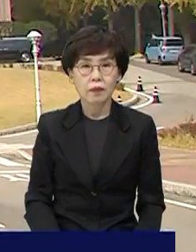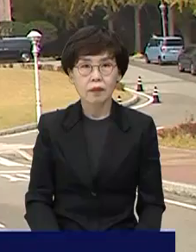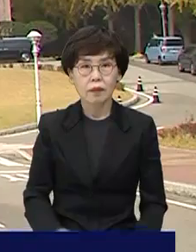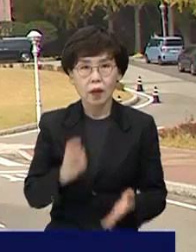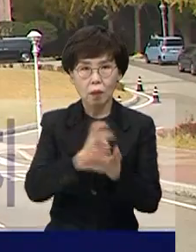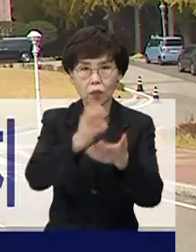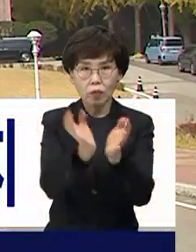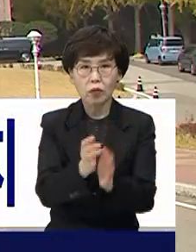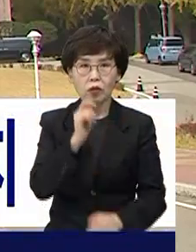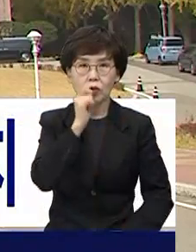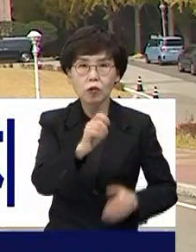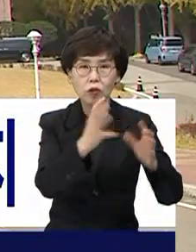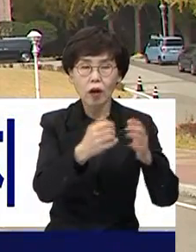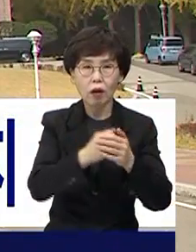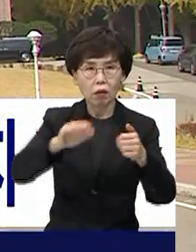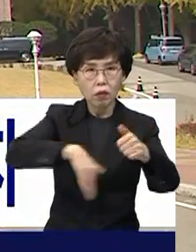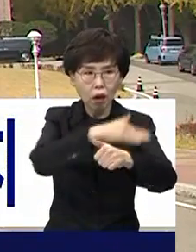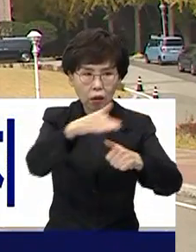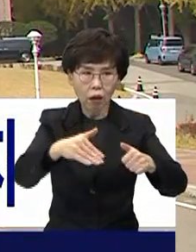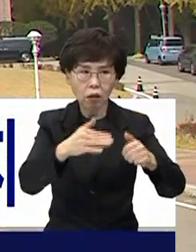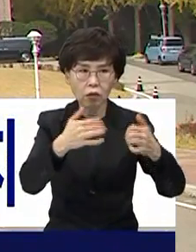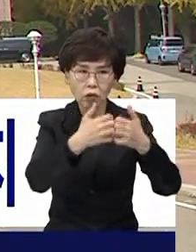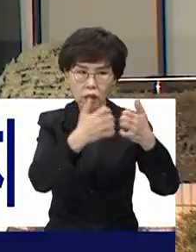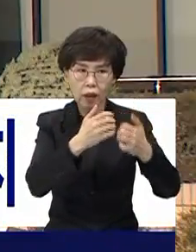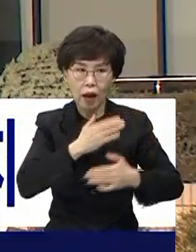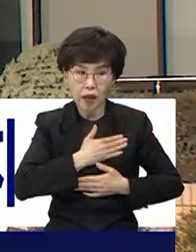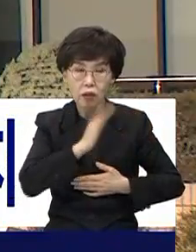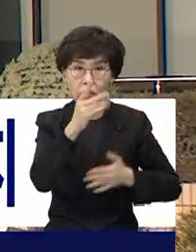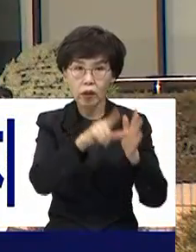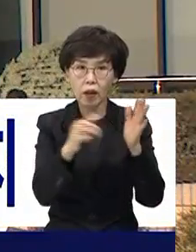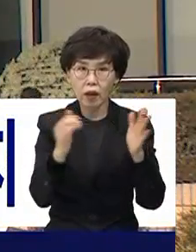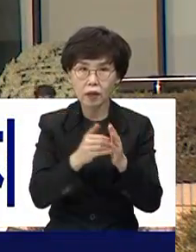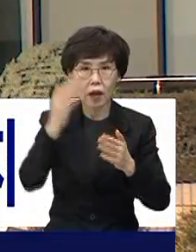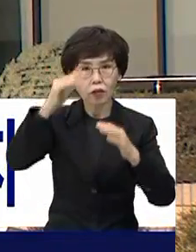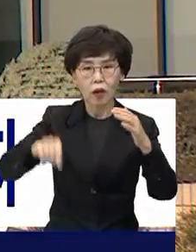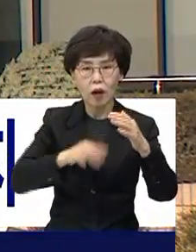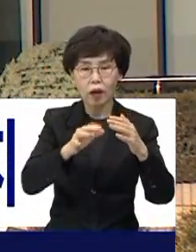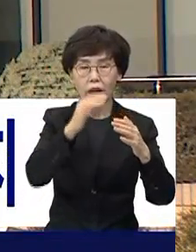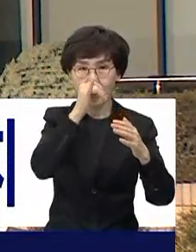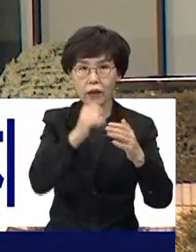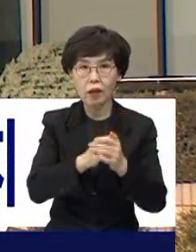법무부는 우크라이나의 정세가 안정될 때까지 국내에 머물고있는 우크라이나인